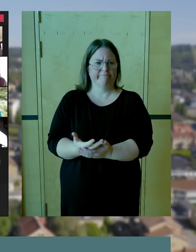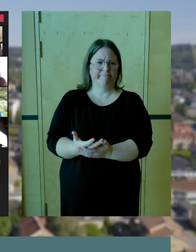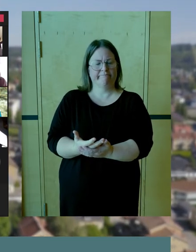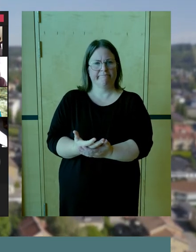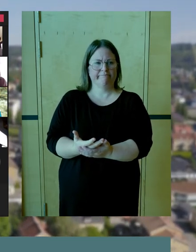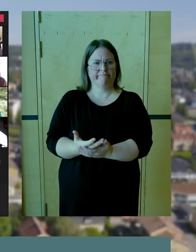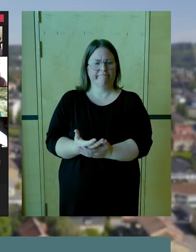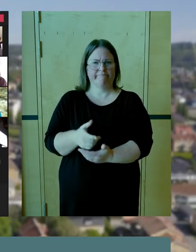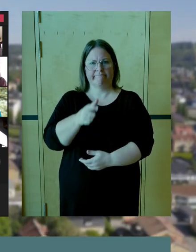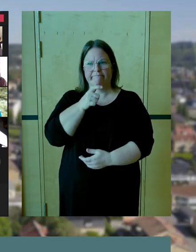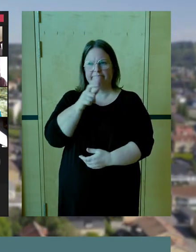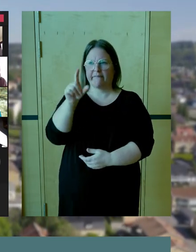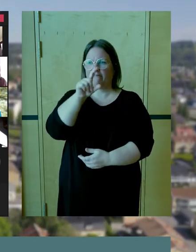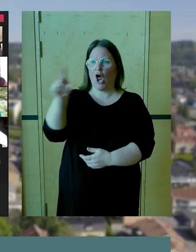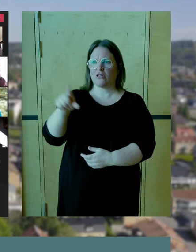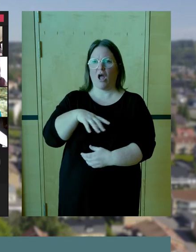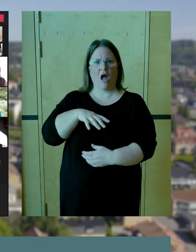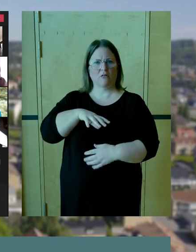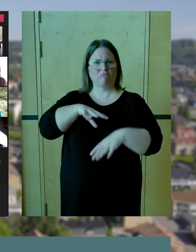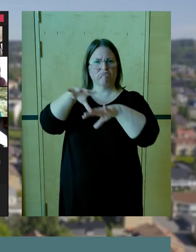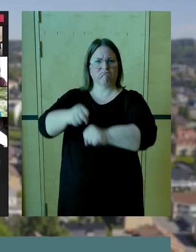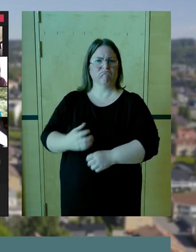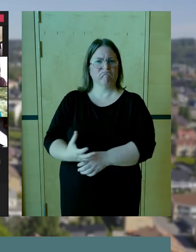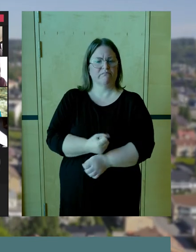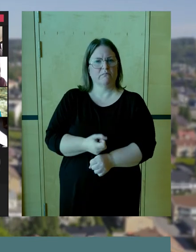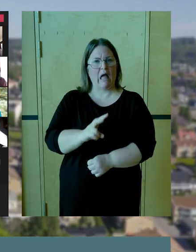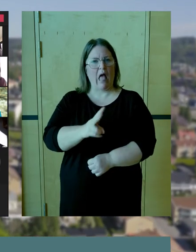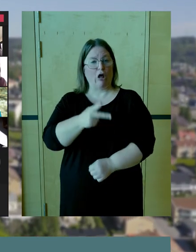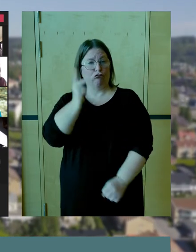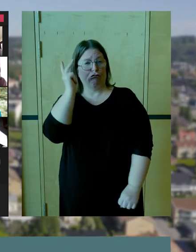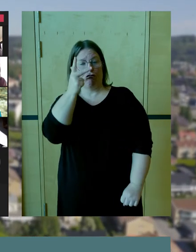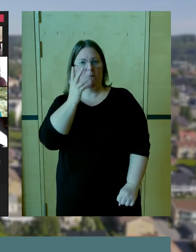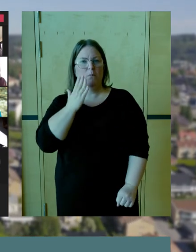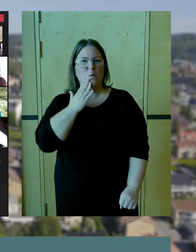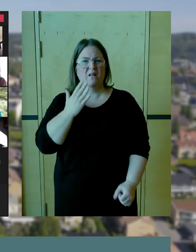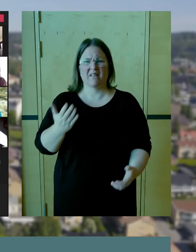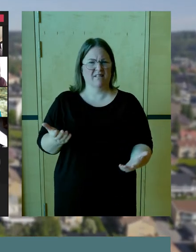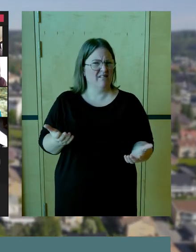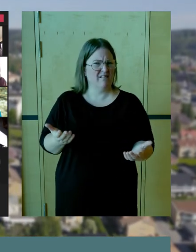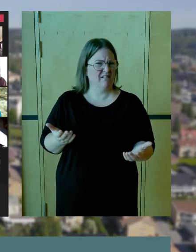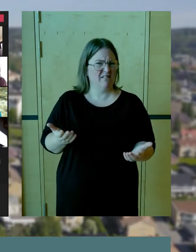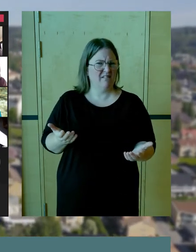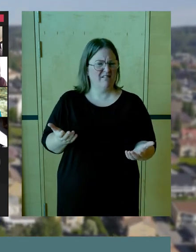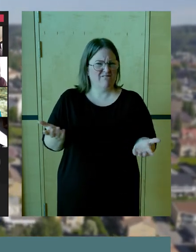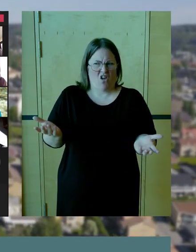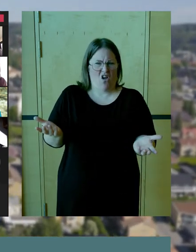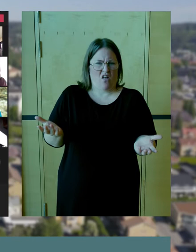Vi har ingen som har pratat om de satt förut här med en Josef Till